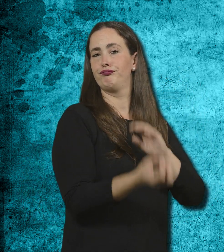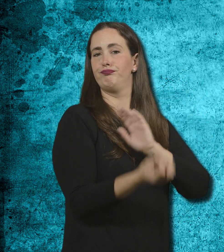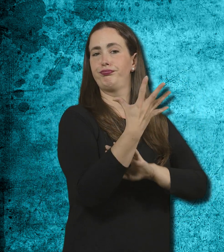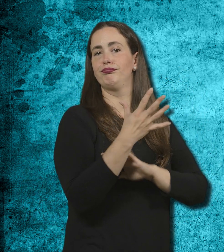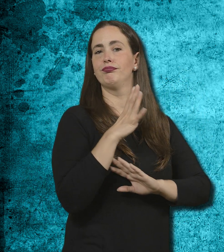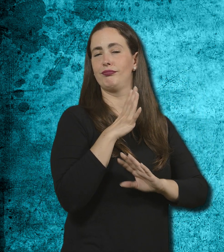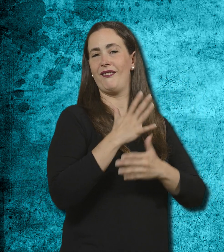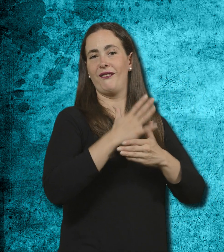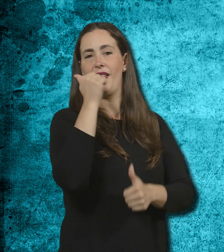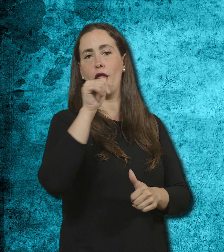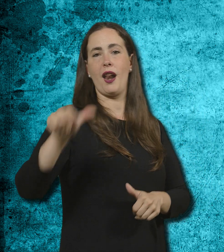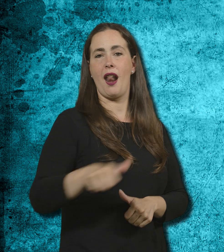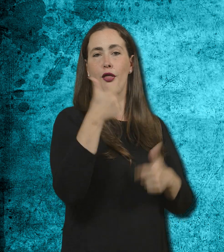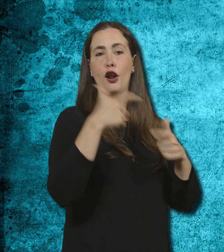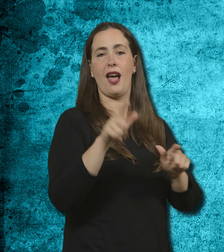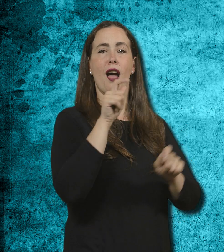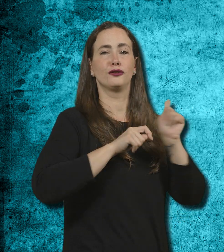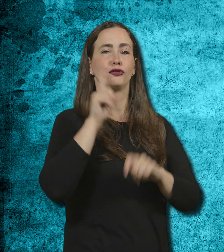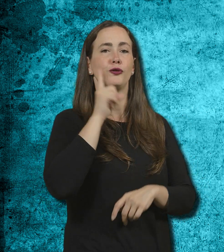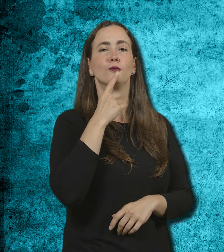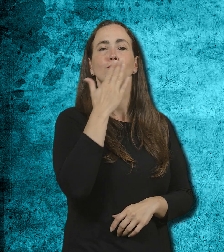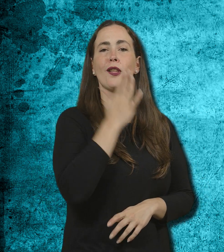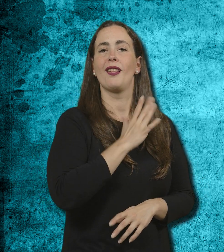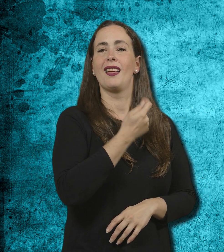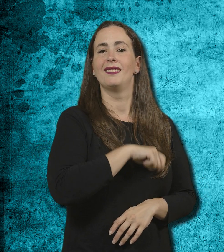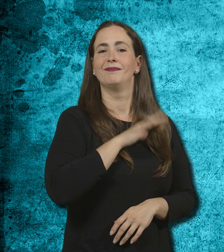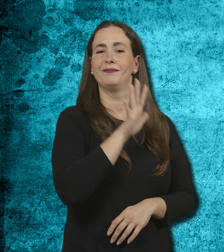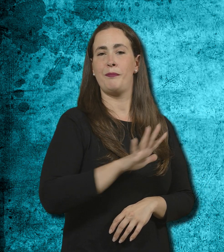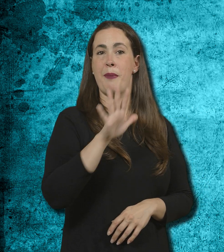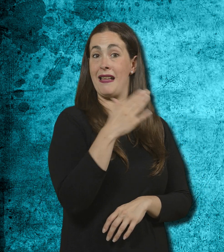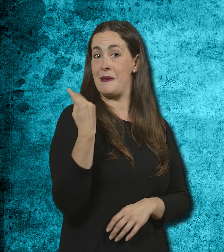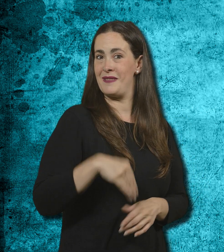de la Federació Nacional de Societats de Sordmuts d'Espanya, actual CNSE,